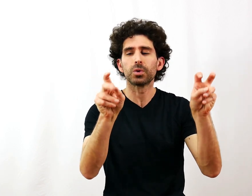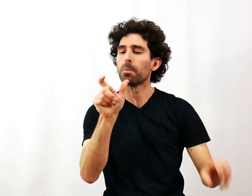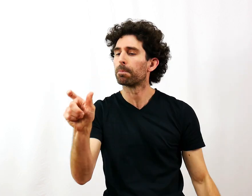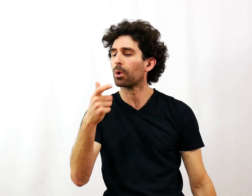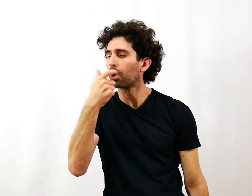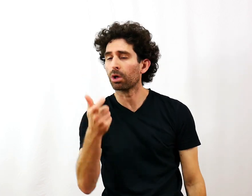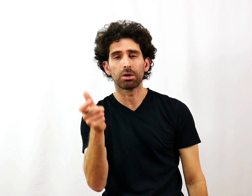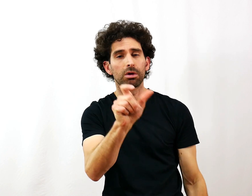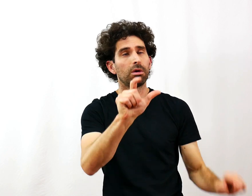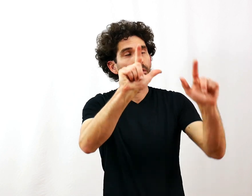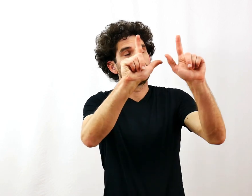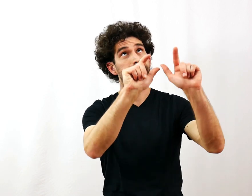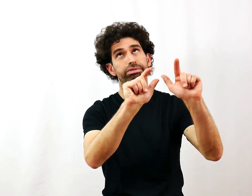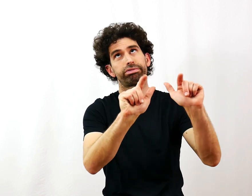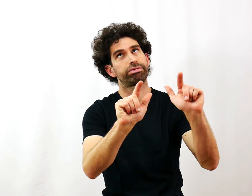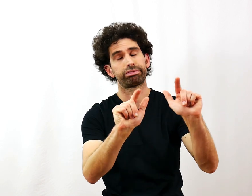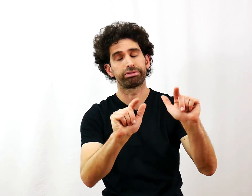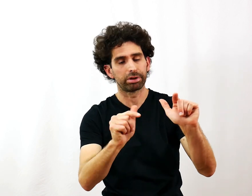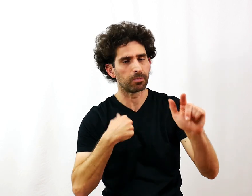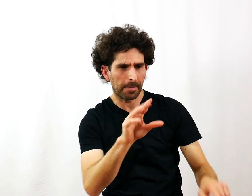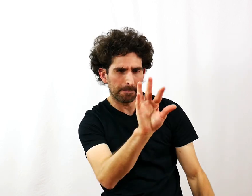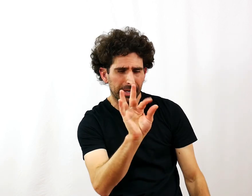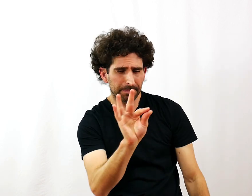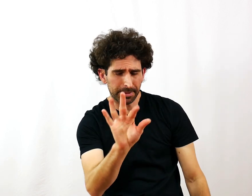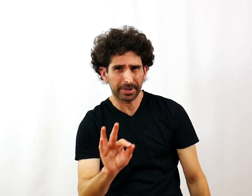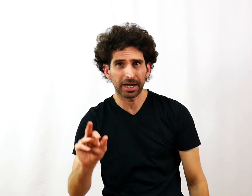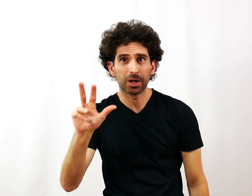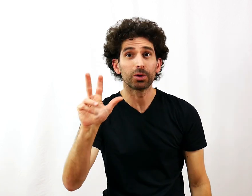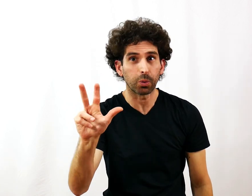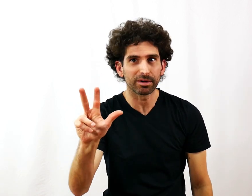dont beaucoup contiennent le mot "langue". J'en ai sélectionné trois.